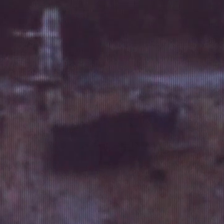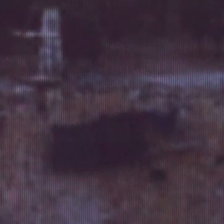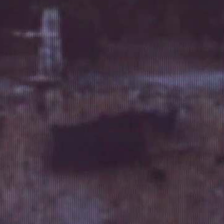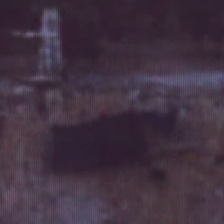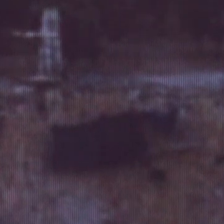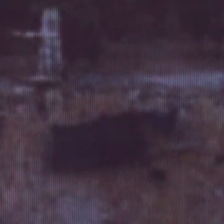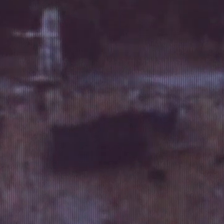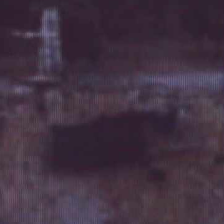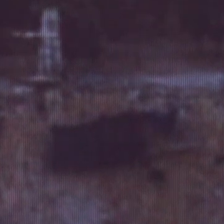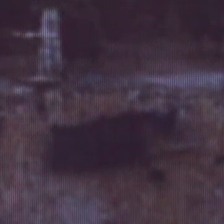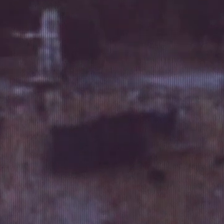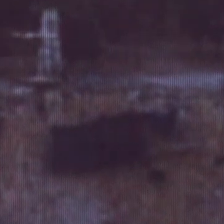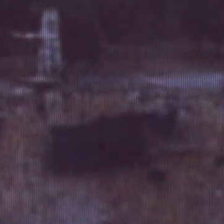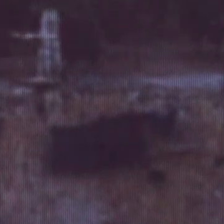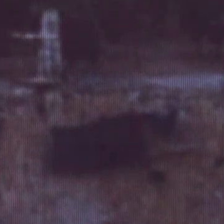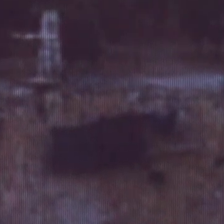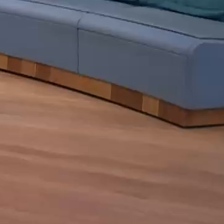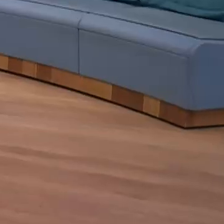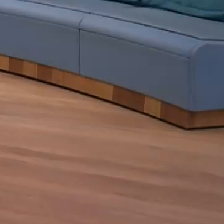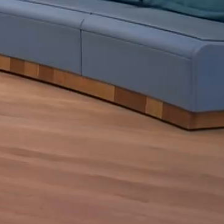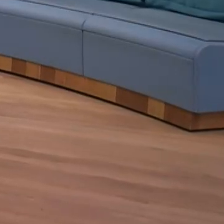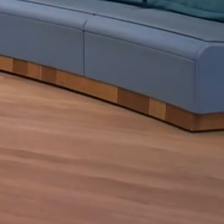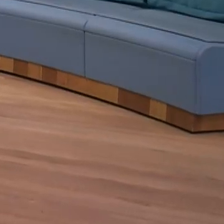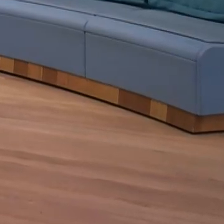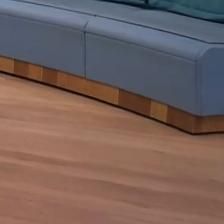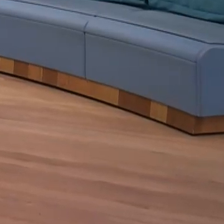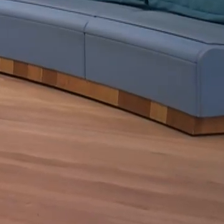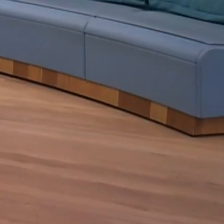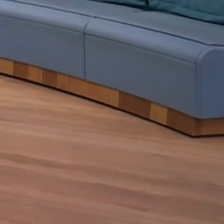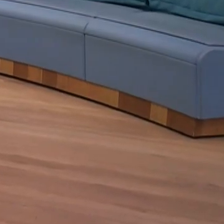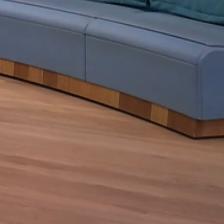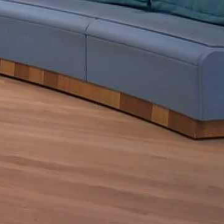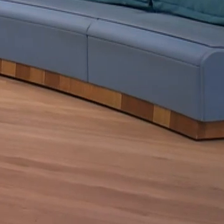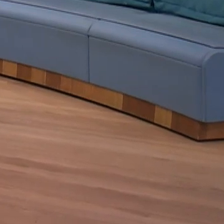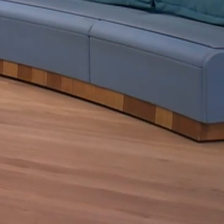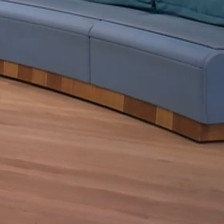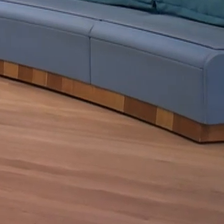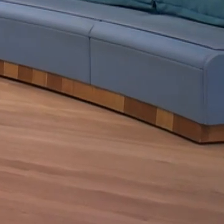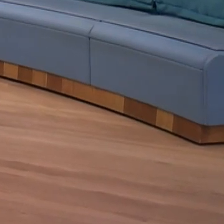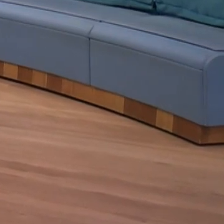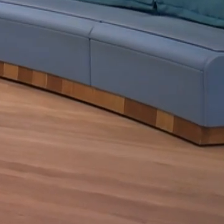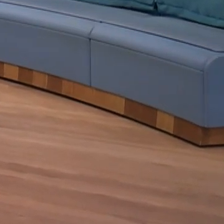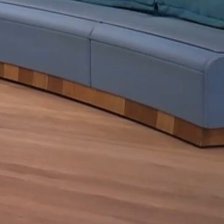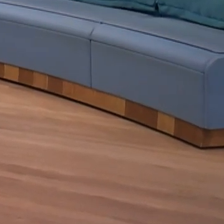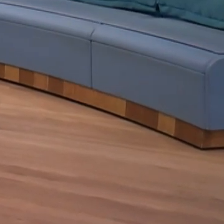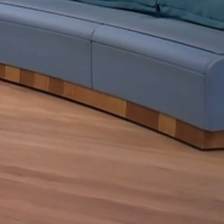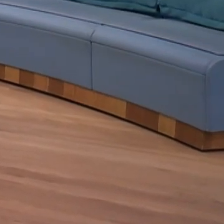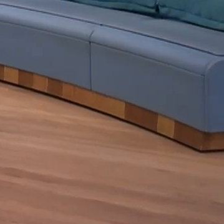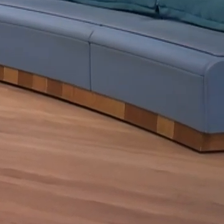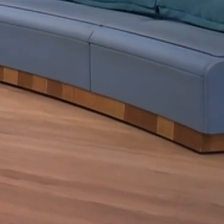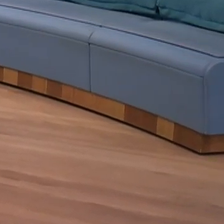Адама вначале поста как раз вот эти все события мы читали О грехопадении что произошло повредилось